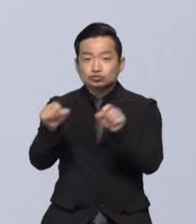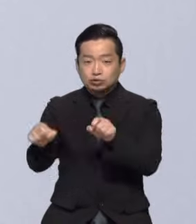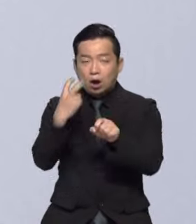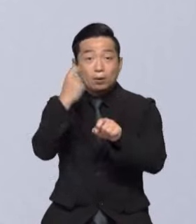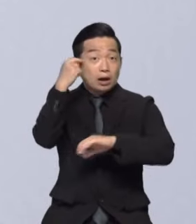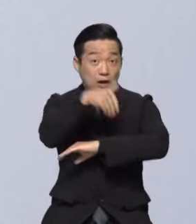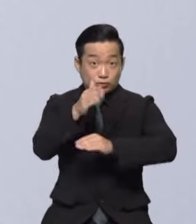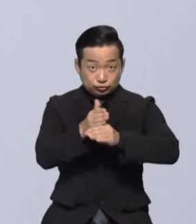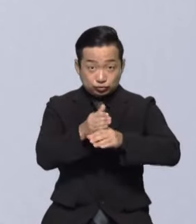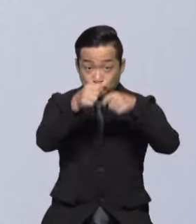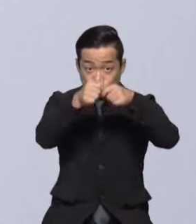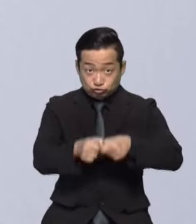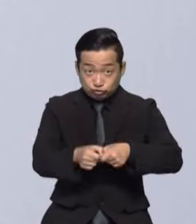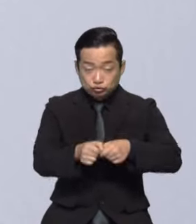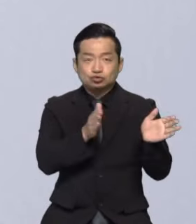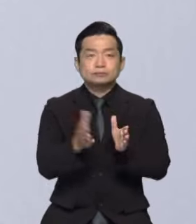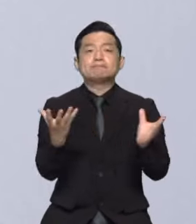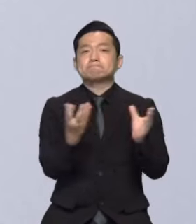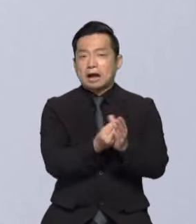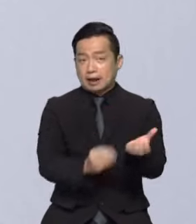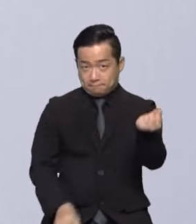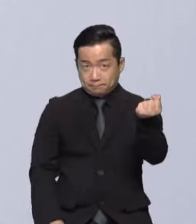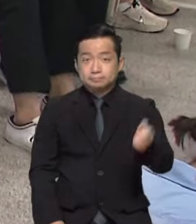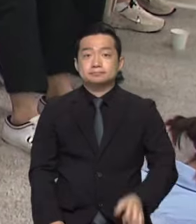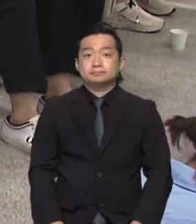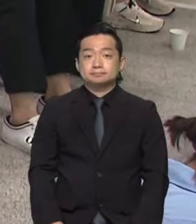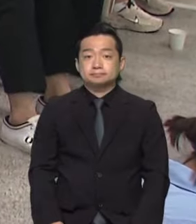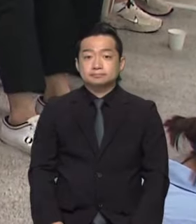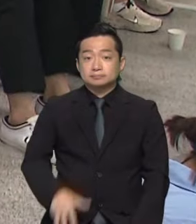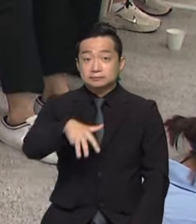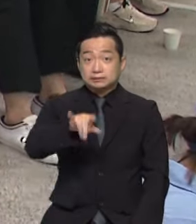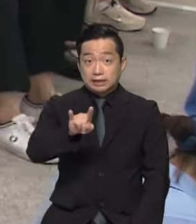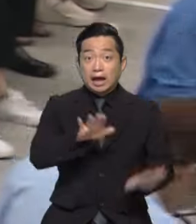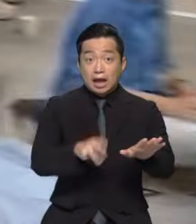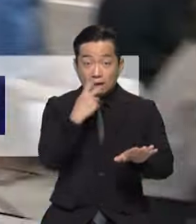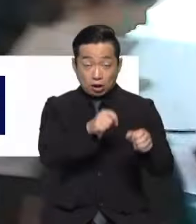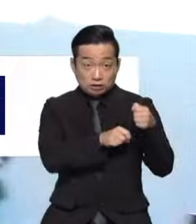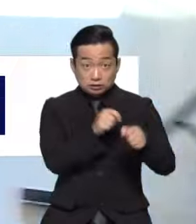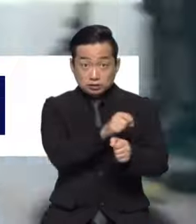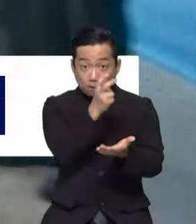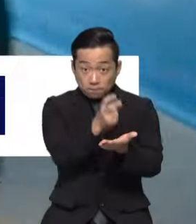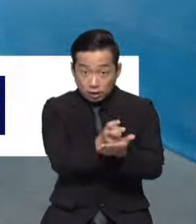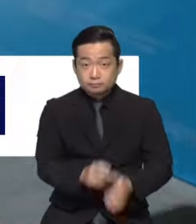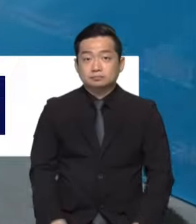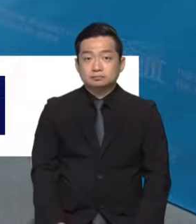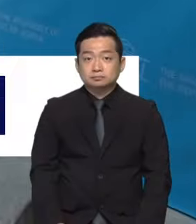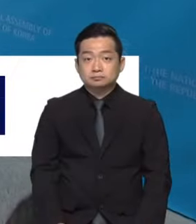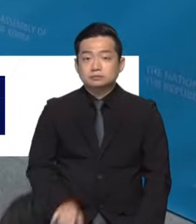중이라며 구체적 안이 준비돼 있다고 했습니다. 채 해병 특검법의 경우 민주당이 제3자 추천 방식도 수용하겠다는 입장을